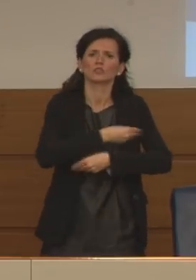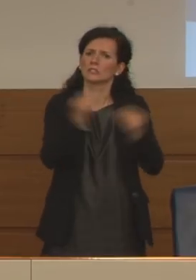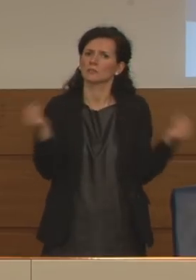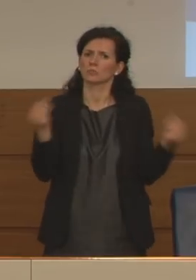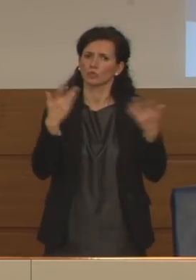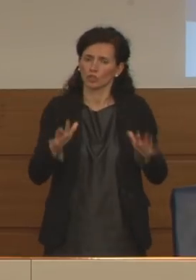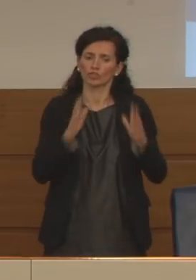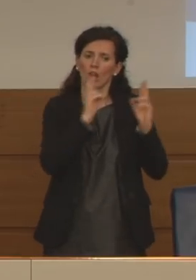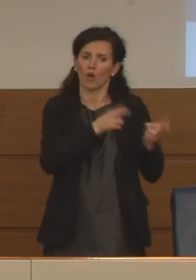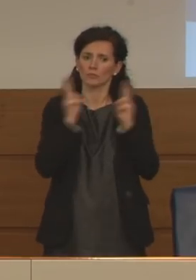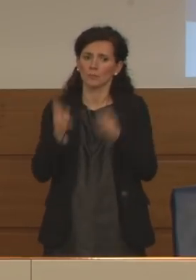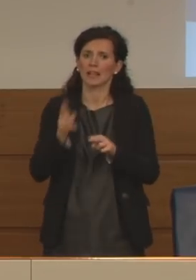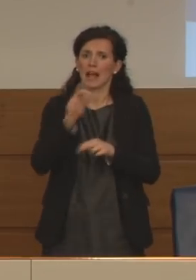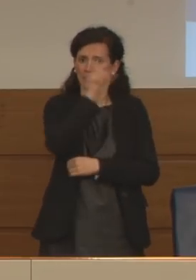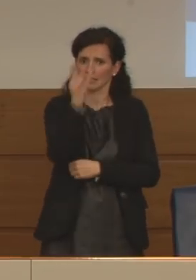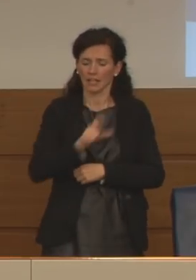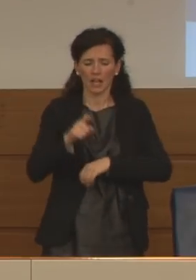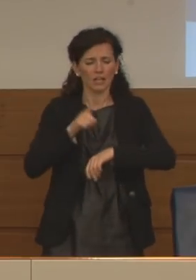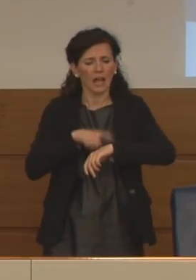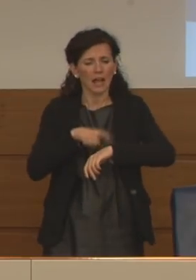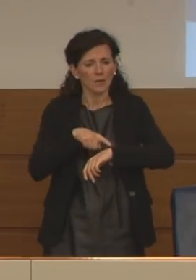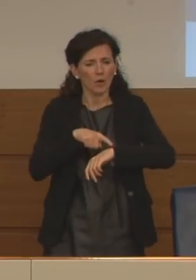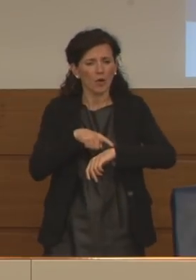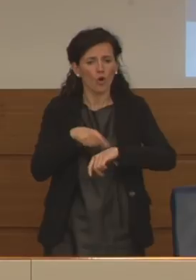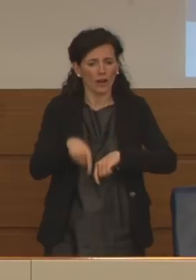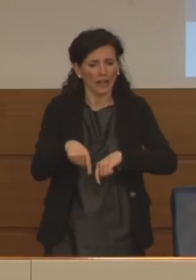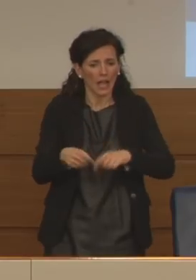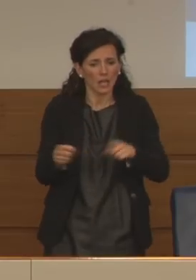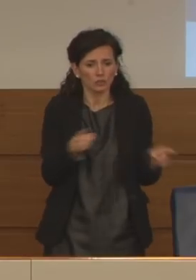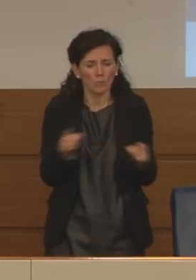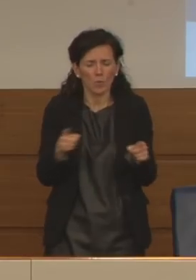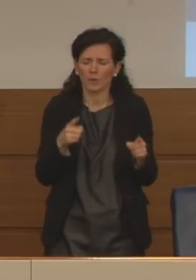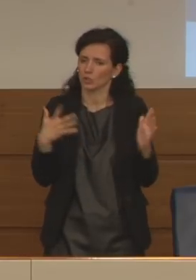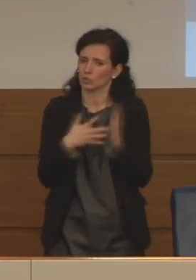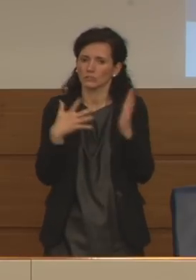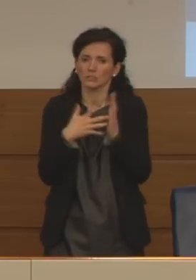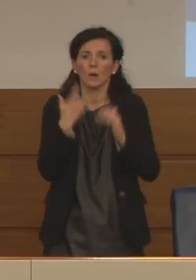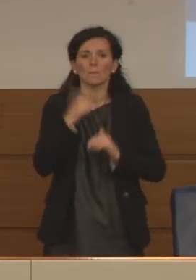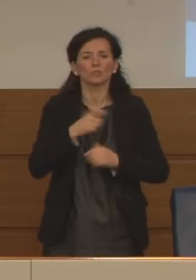Sono ore difficili ma ne usciremo, perché la distribuzione aumenterà giorno dopo giorno.